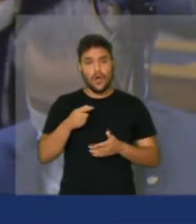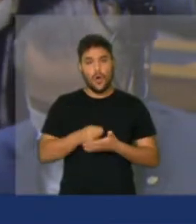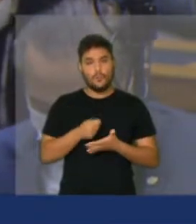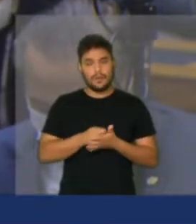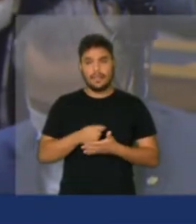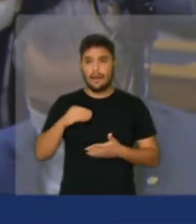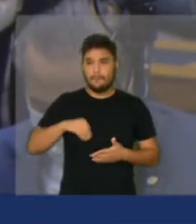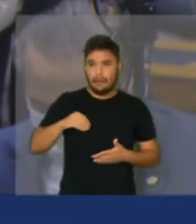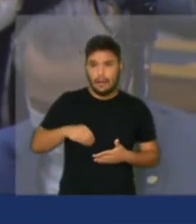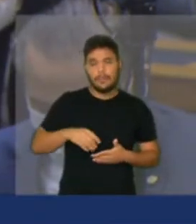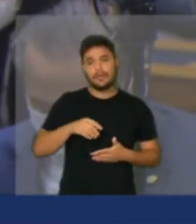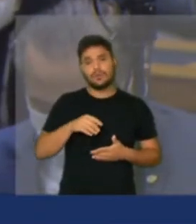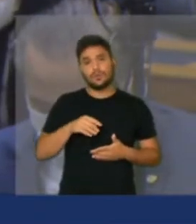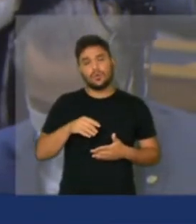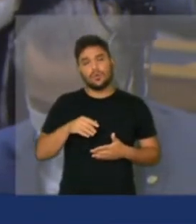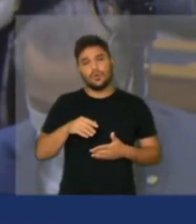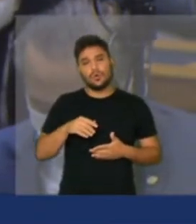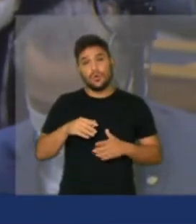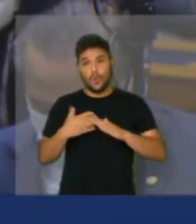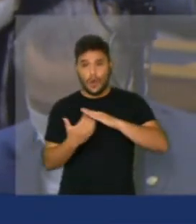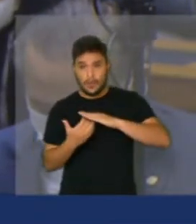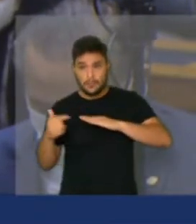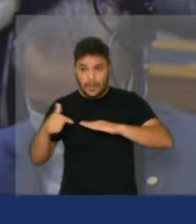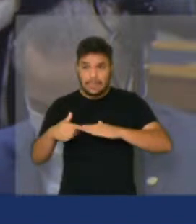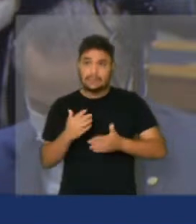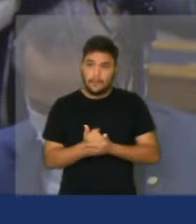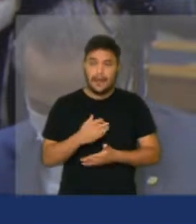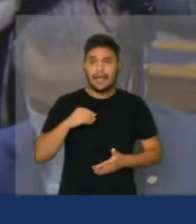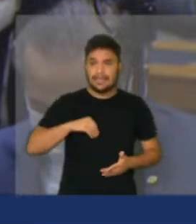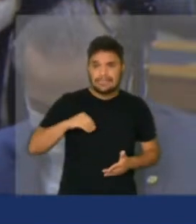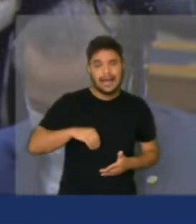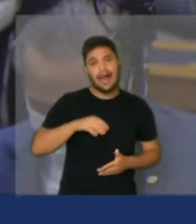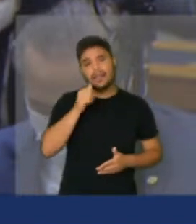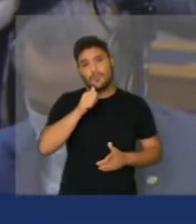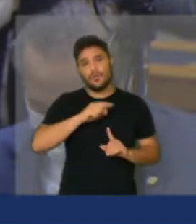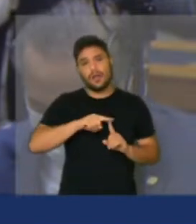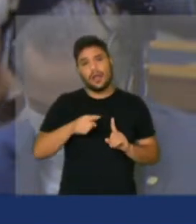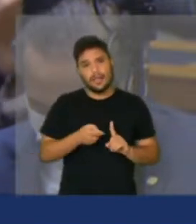SALÁRIO DA GESTANTE QUE É AFASTADA. NO MOMENTO EM QUE ESSA LEI FOI APROVADA POR NÓS AQUI O PAÍS VIVIA UMA OUTRA